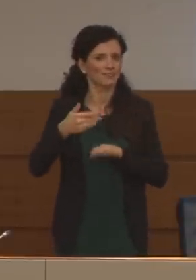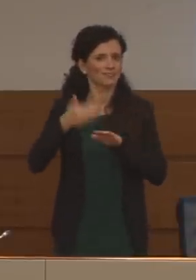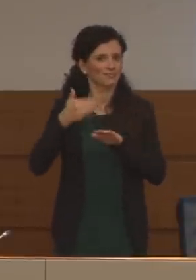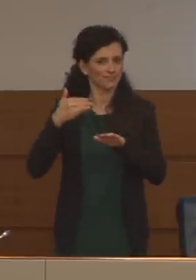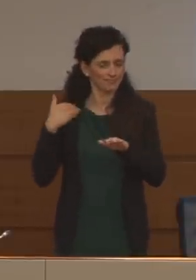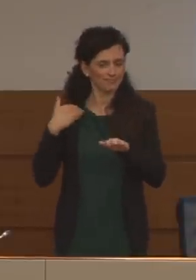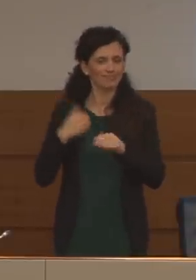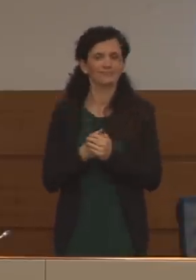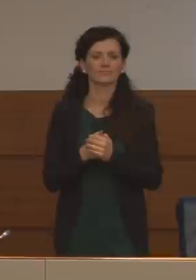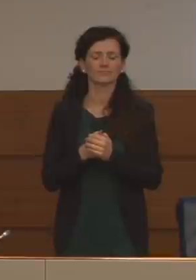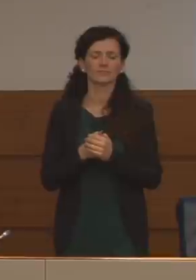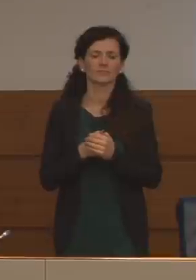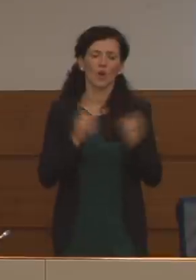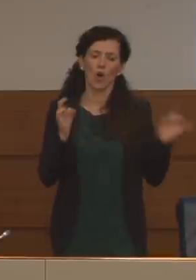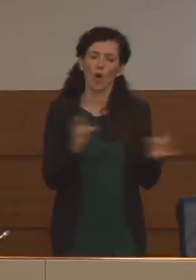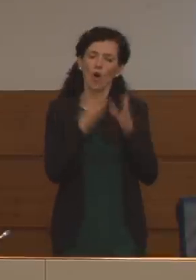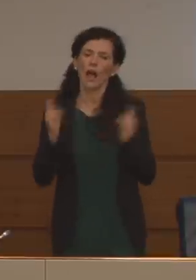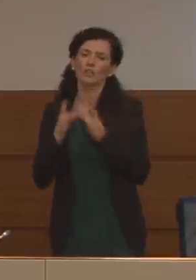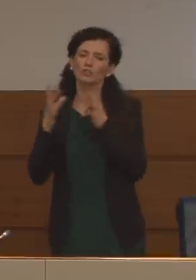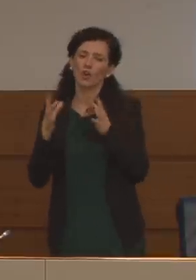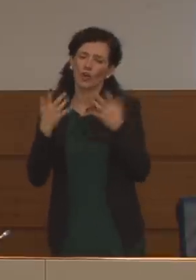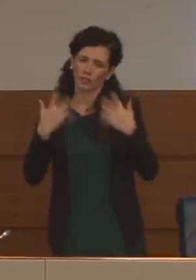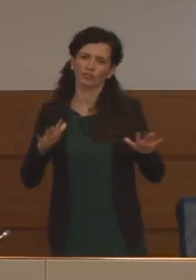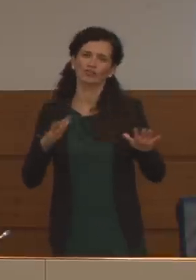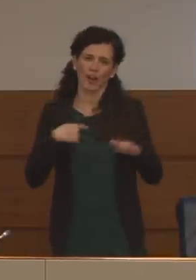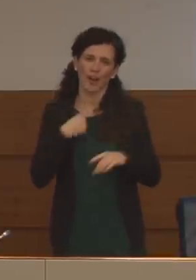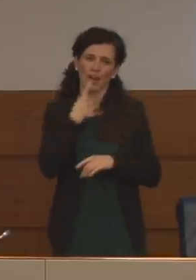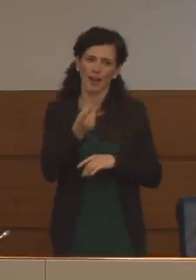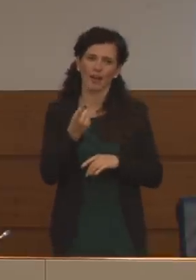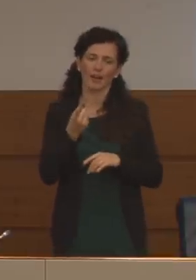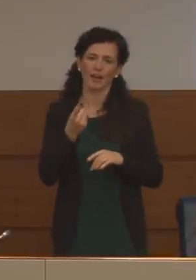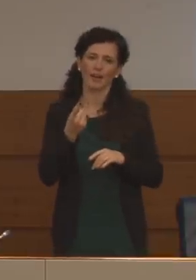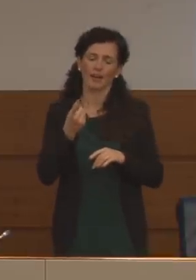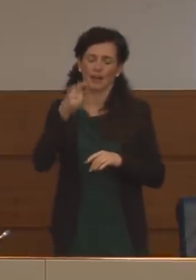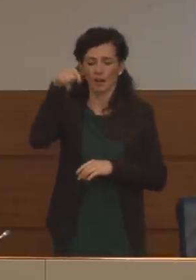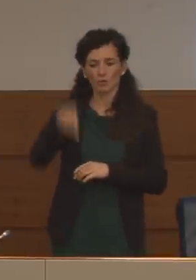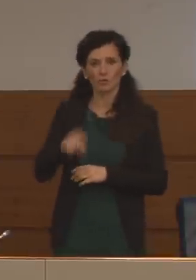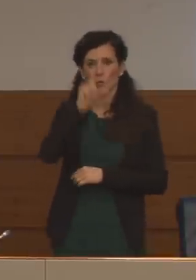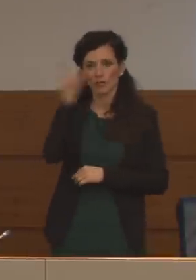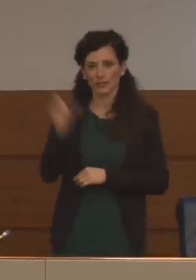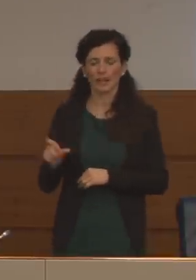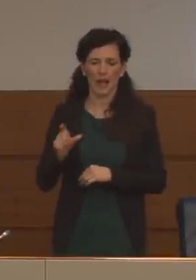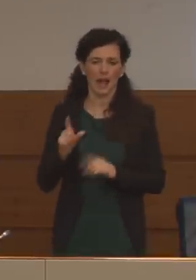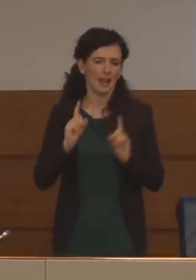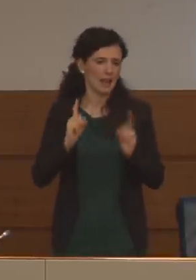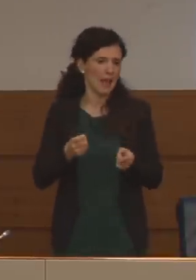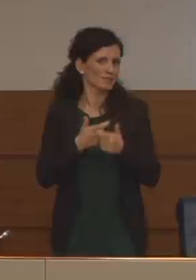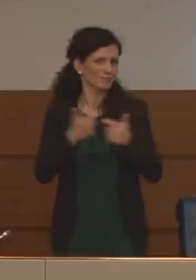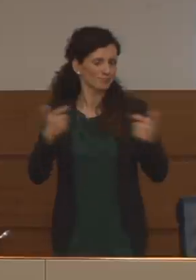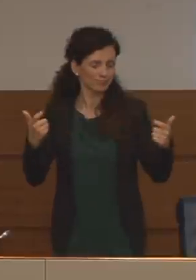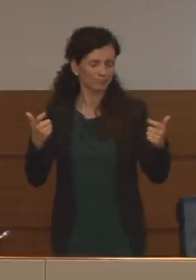abbiamo detto in molte occasioni che questo oggi è un problema che